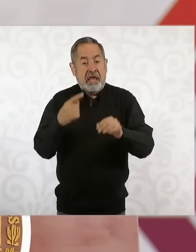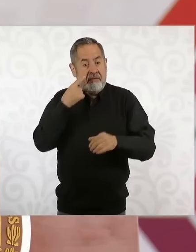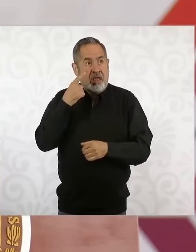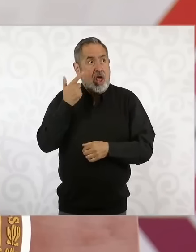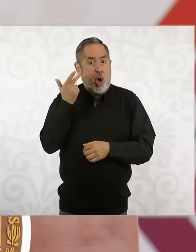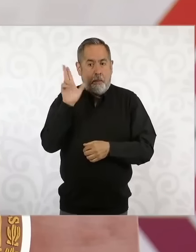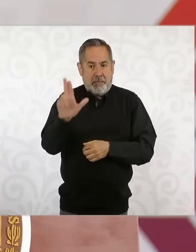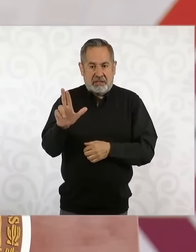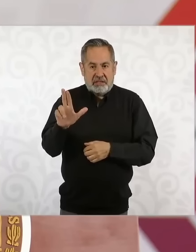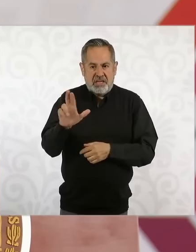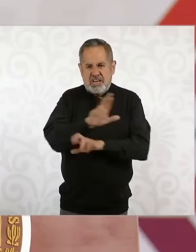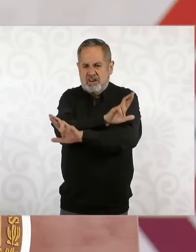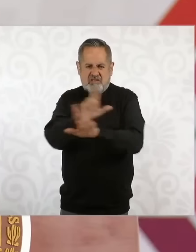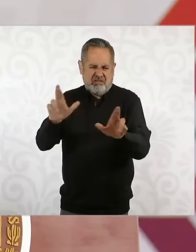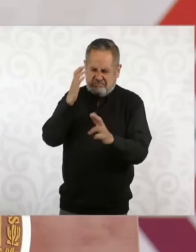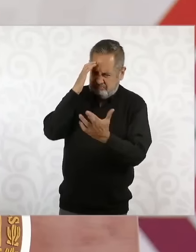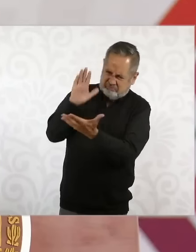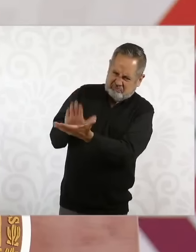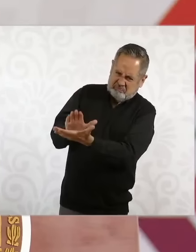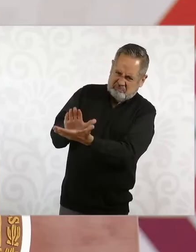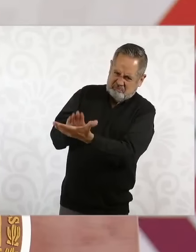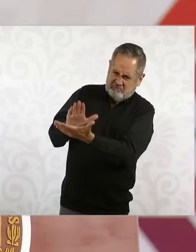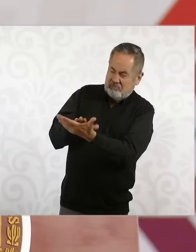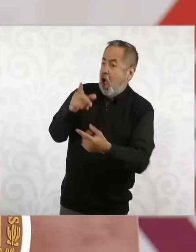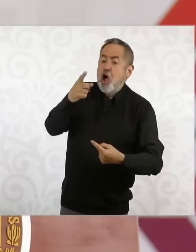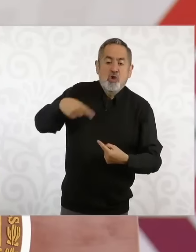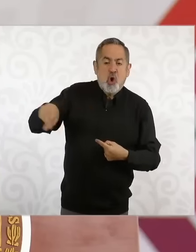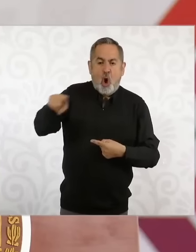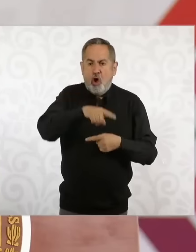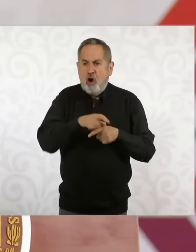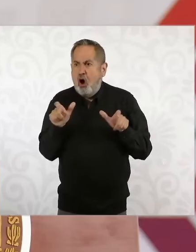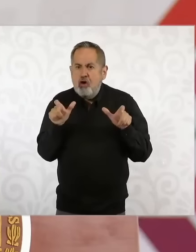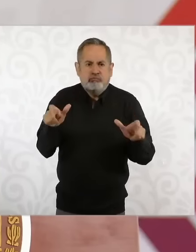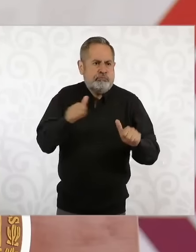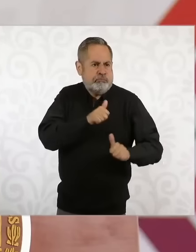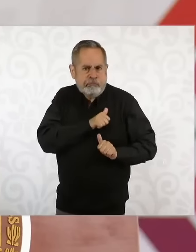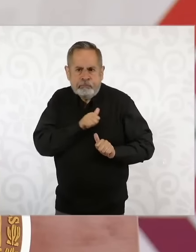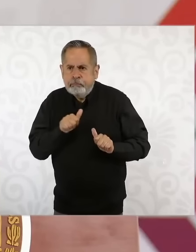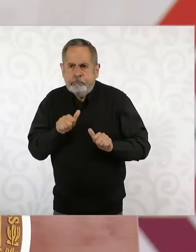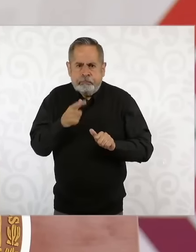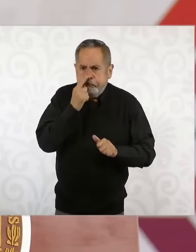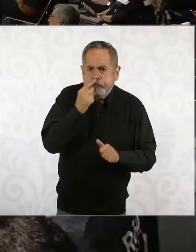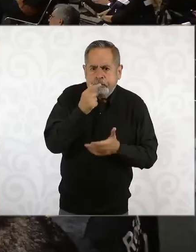a nuestra gente ante un ataque que raya en la traición. El responsable de esta indignación tiene